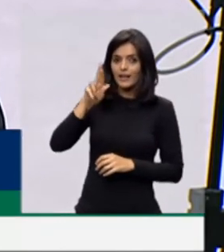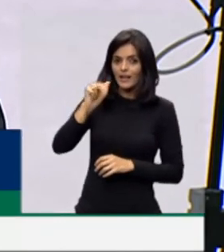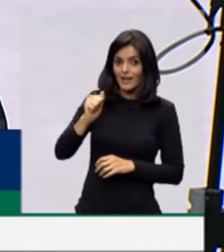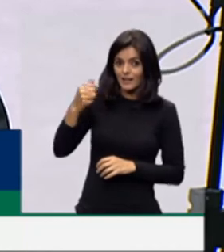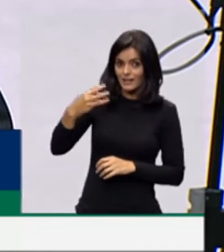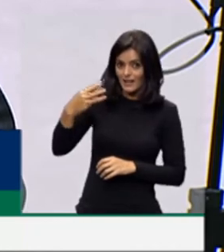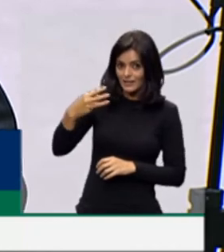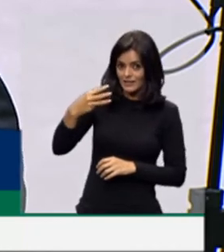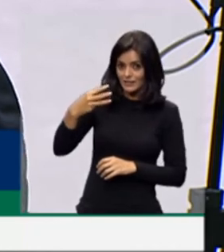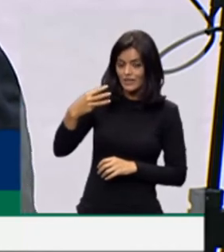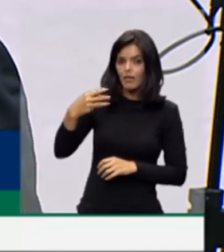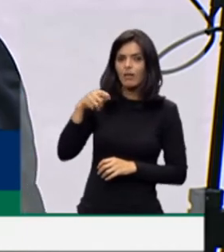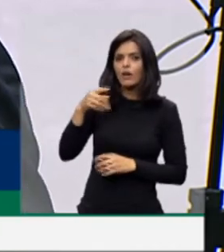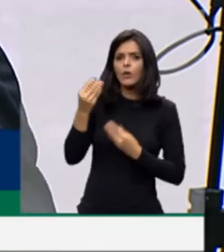ACHAMOS QUE ALGUMAS QUESTÕES, COMO POR EXEMPLO, A QUESTÃO